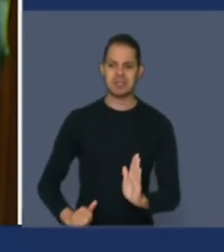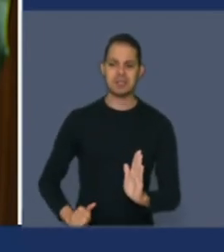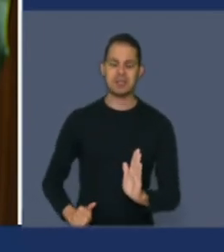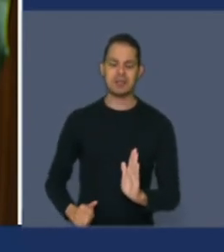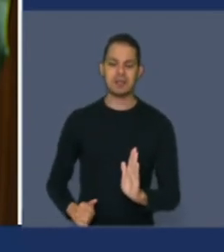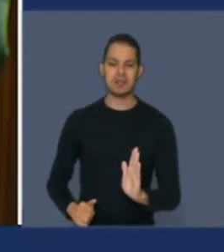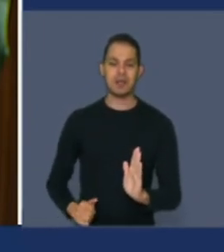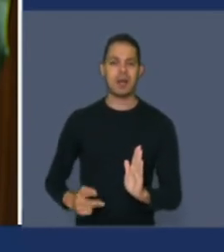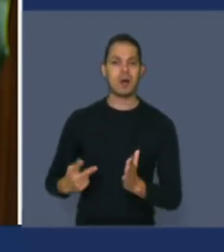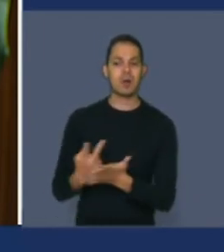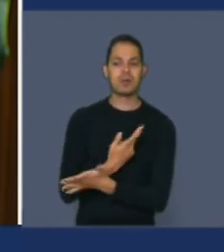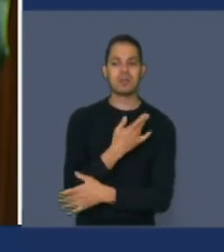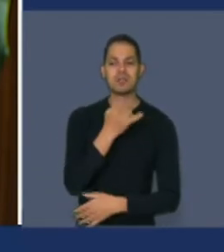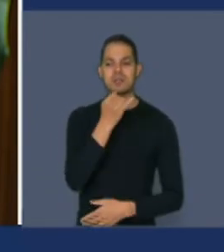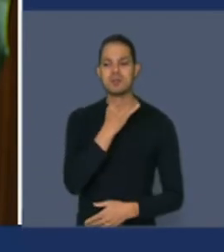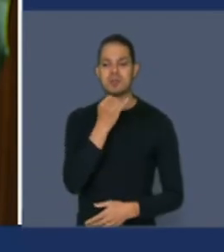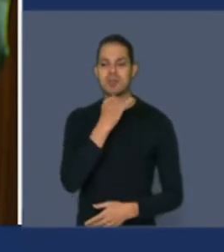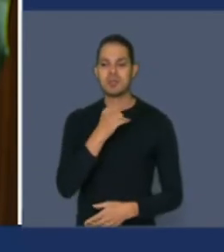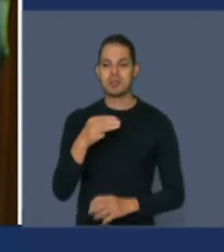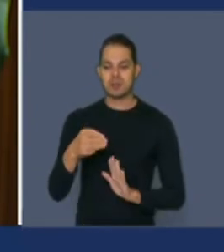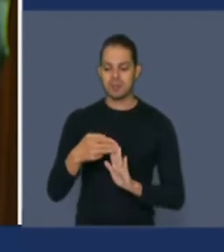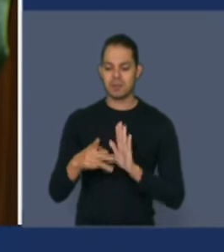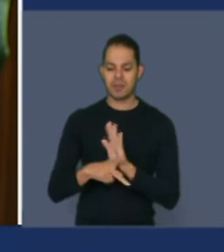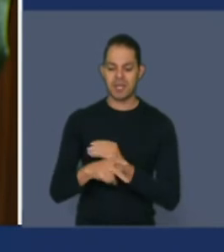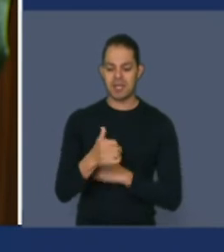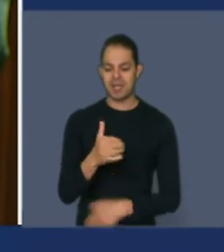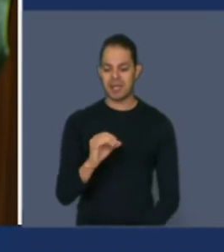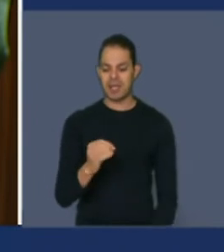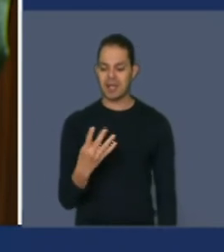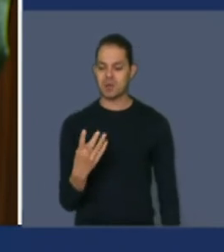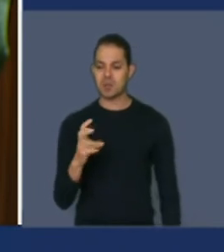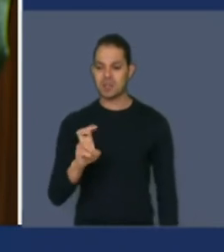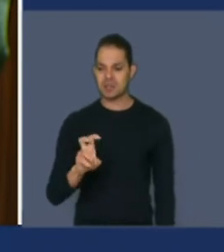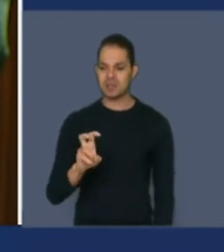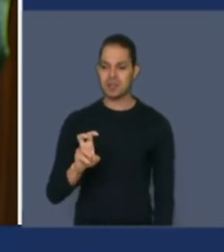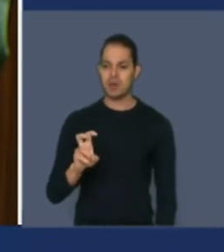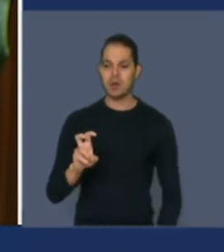POR EXEMPLO, COM A MP 1045, QUE A GENTE ESTÁ VENDO QUE É PRATICAMENTE UMA REVOGAÇÃO